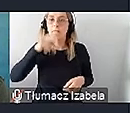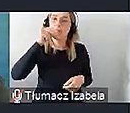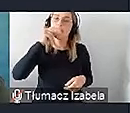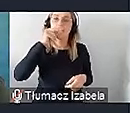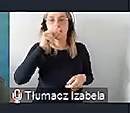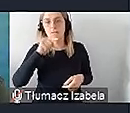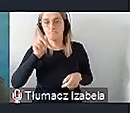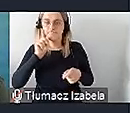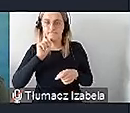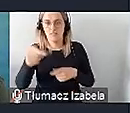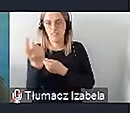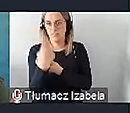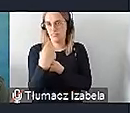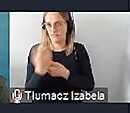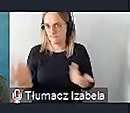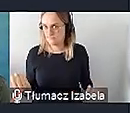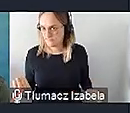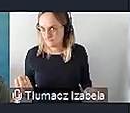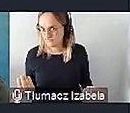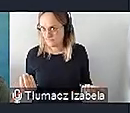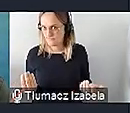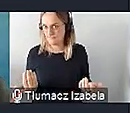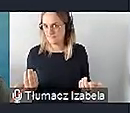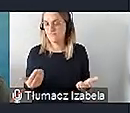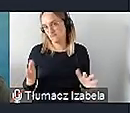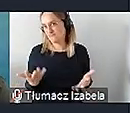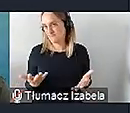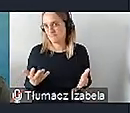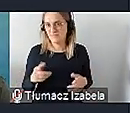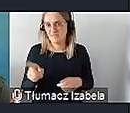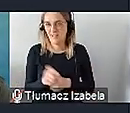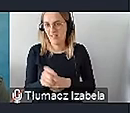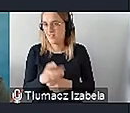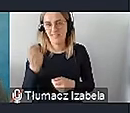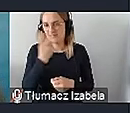to najprawdopodobniej pomyśleliśmy, że nas bagatelizują i są niezainteresowani tematem,